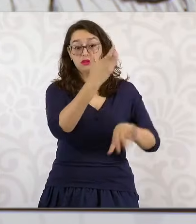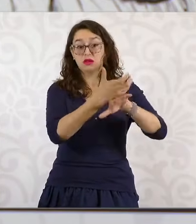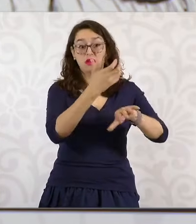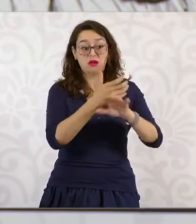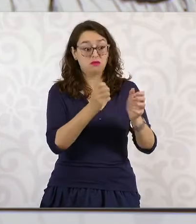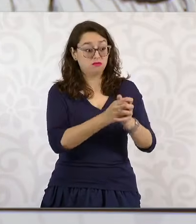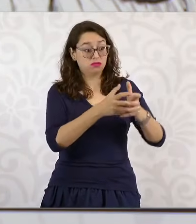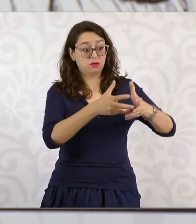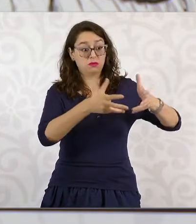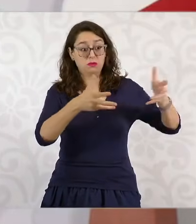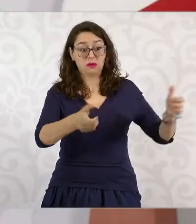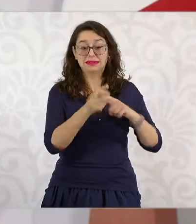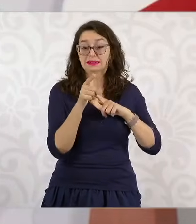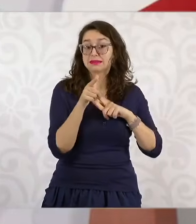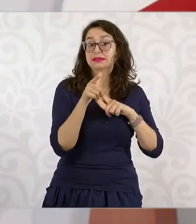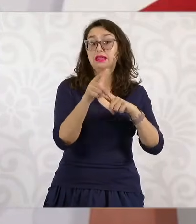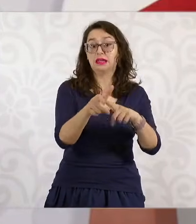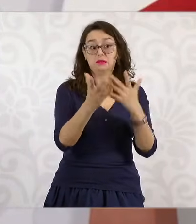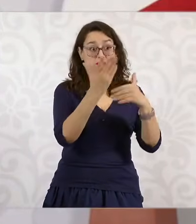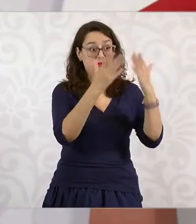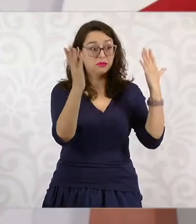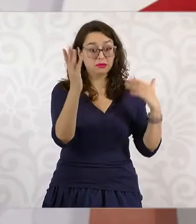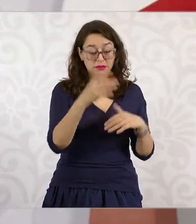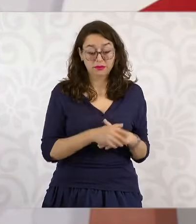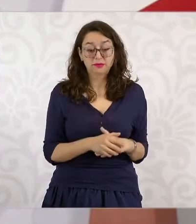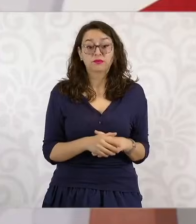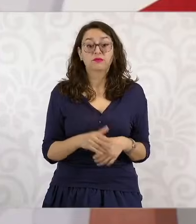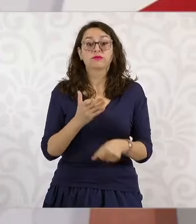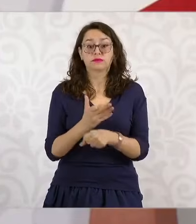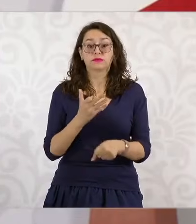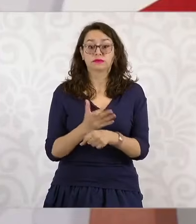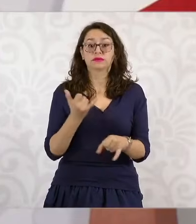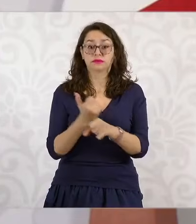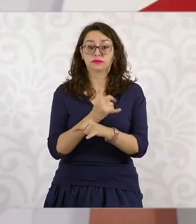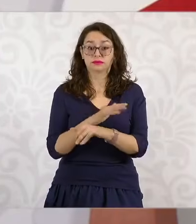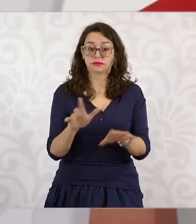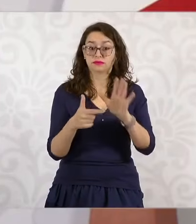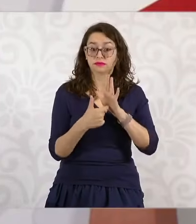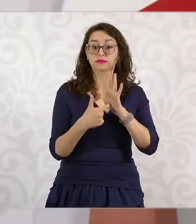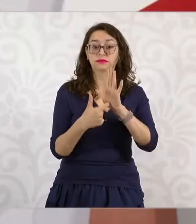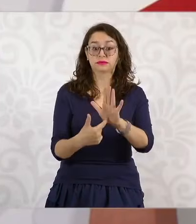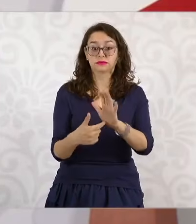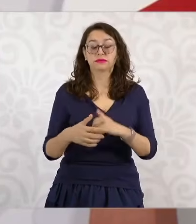es. Ah, entonces les vamos a compartir estos datos ah, que ahorita son para mexicanos en general.